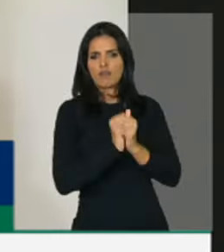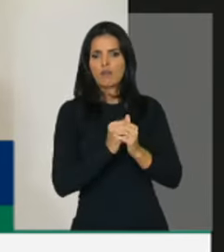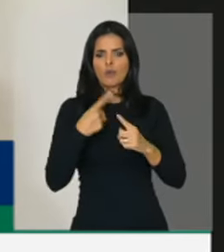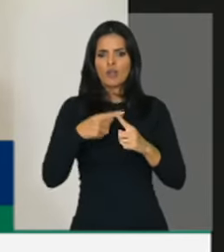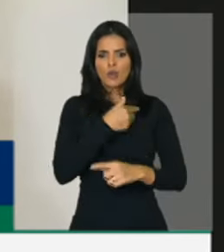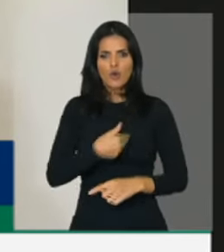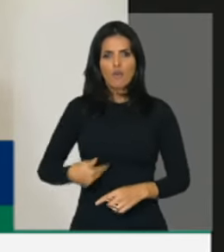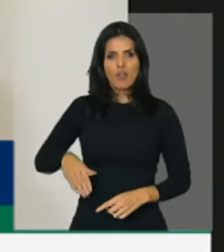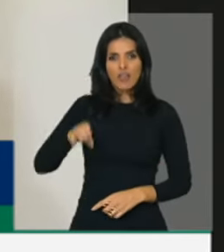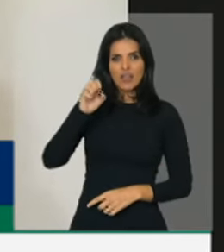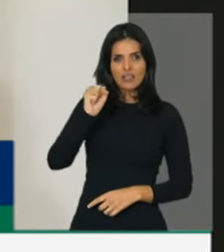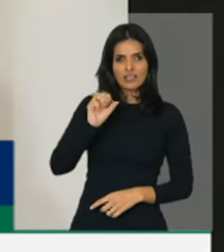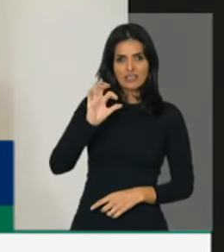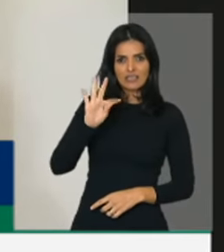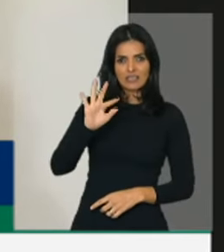AMERICANOS FICARAM RICOS